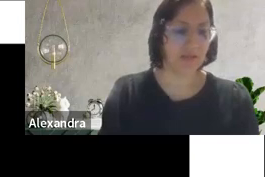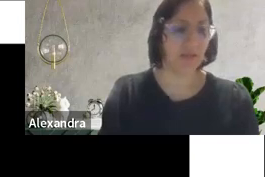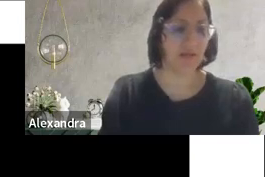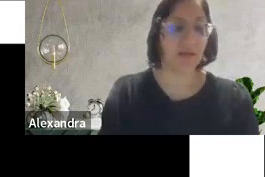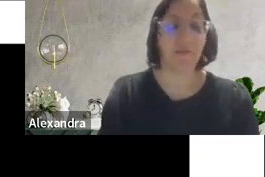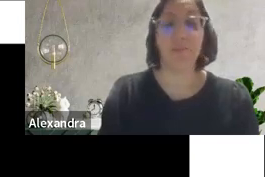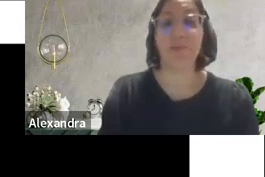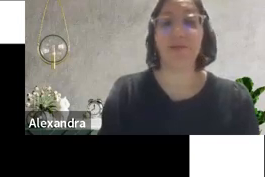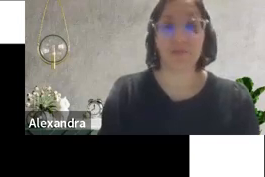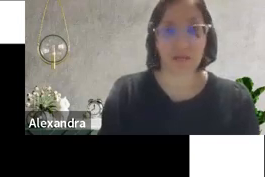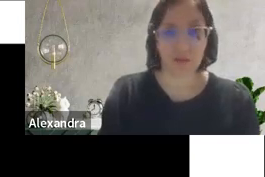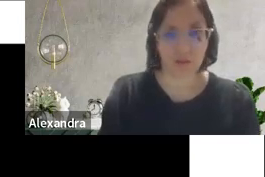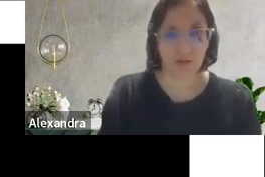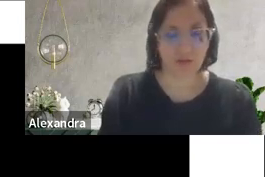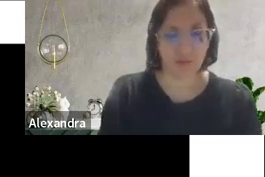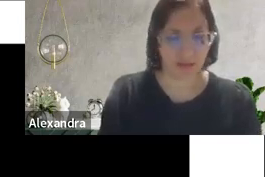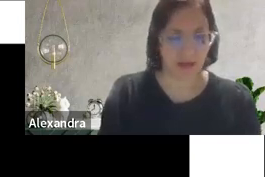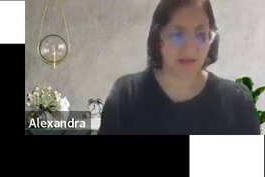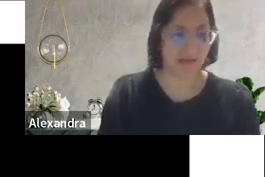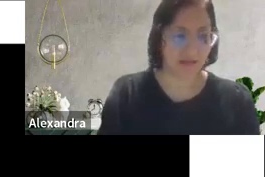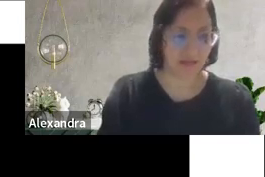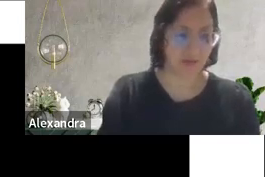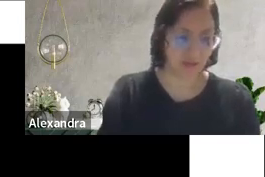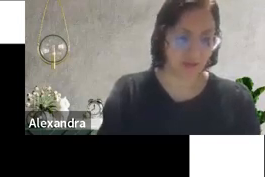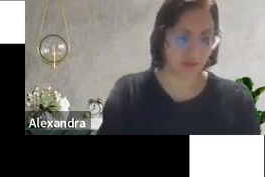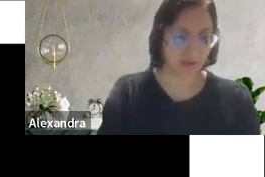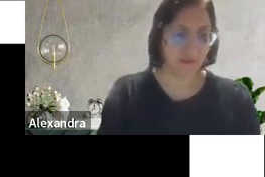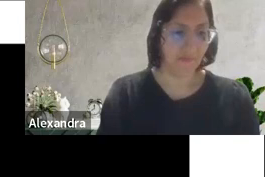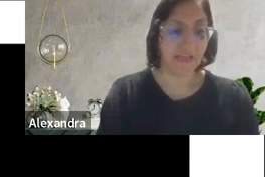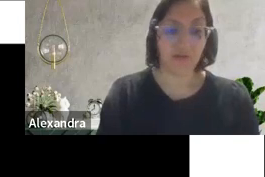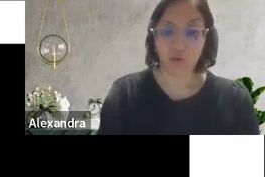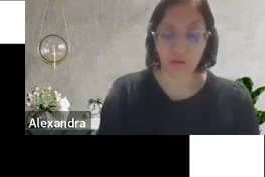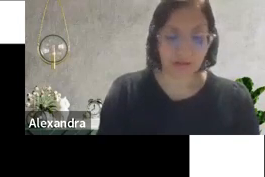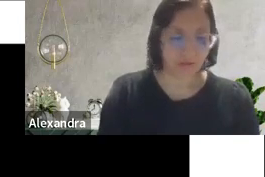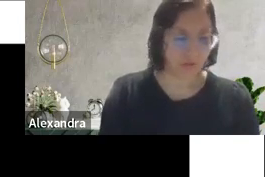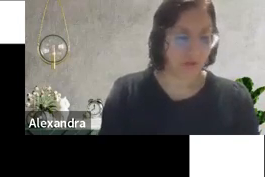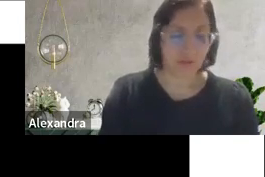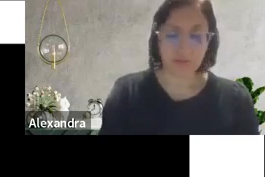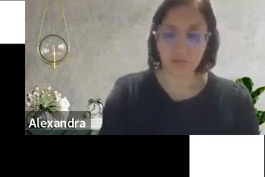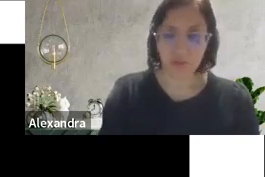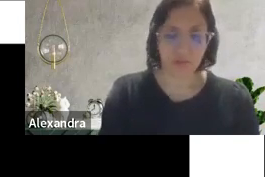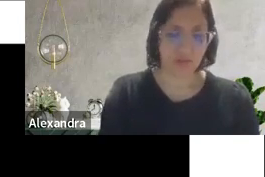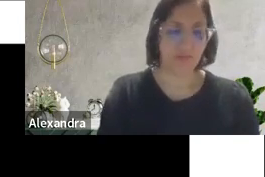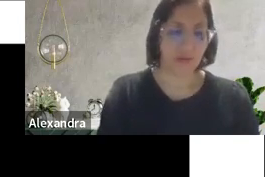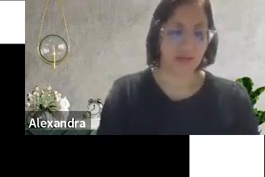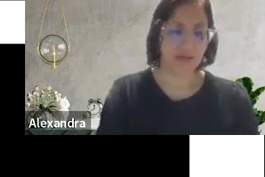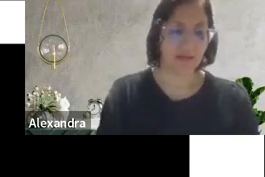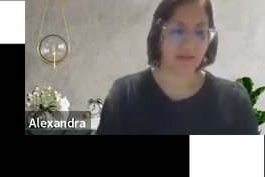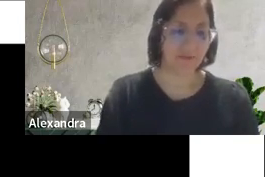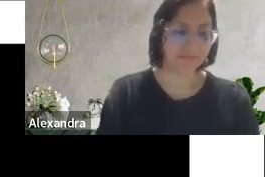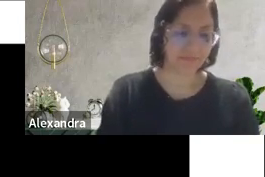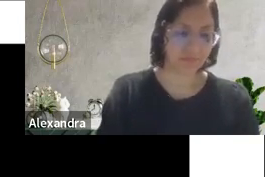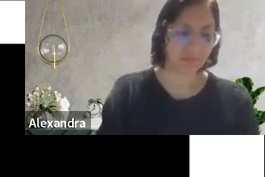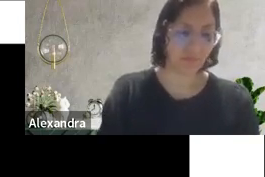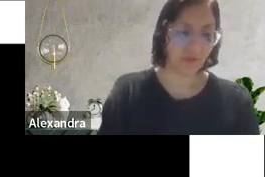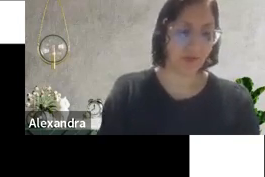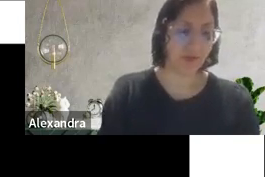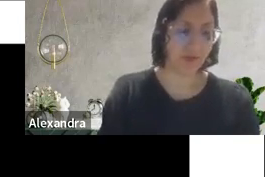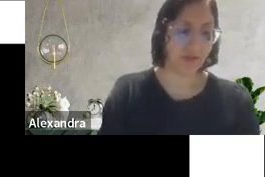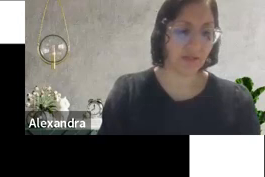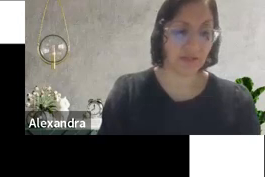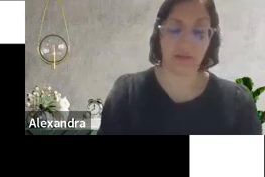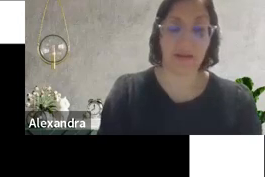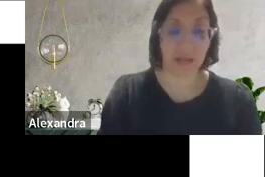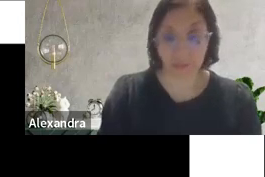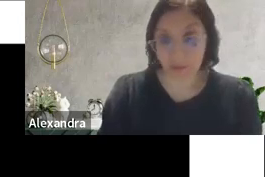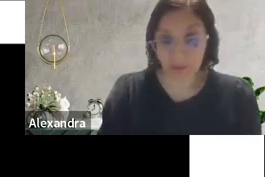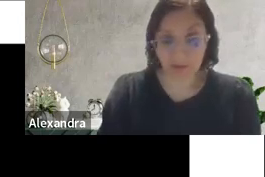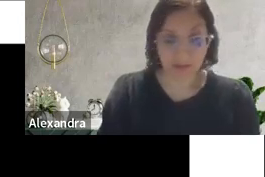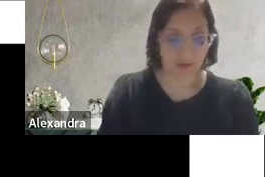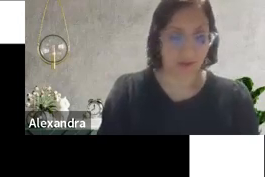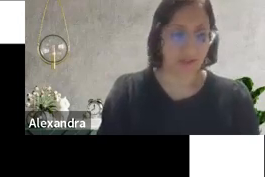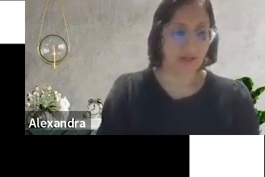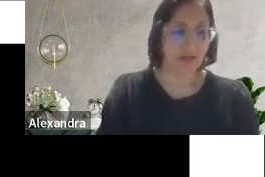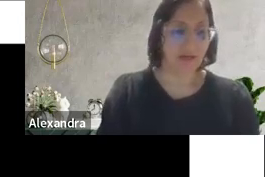Por ejemplo, ¿quién está en el equipo escolar? El equipo educativo del del del estudiante a menudo incluye muchos maestros proveedores, como ya hablamos tus servicios que proveen servicios relacionados ¿